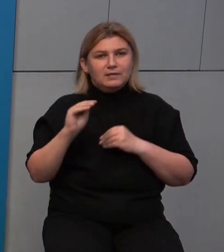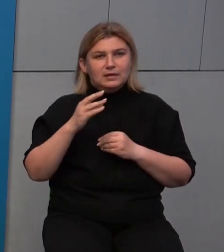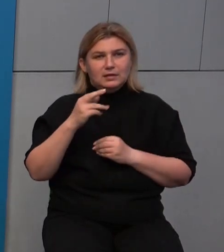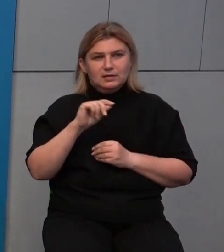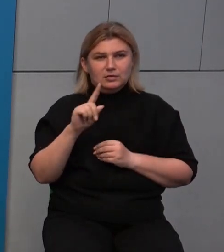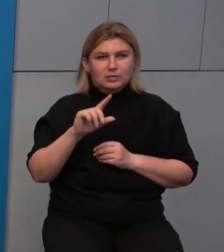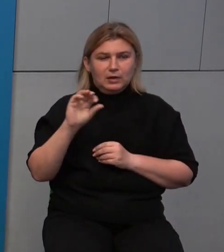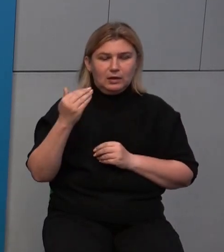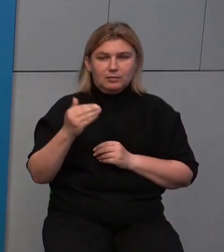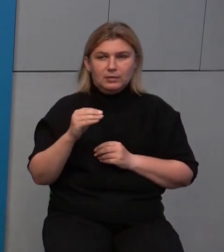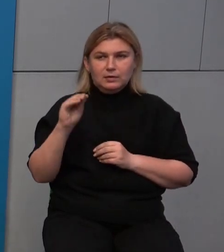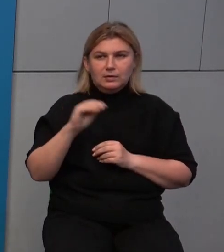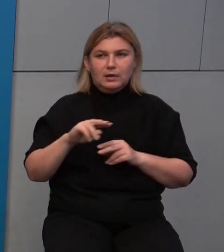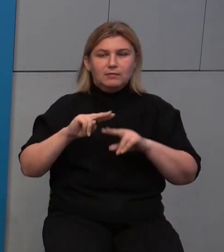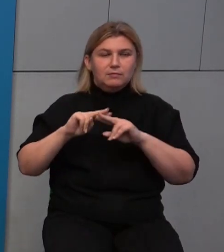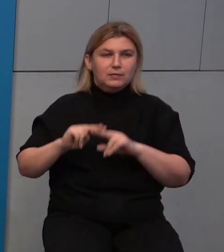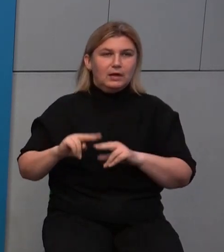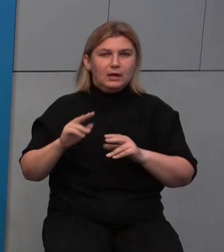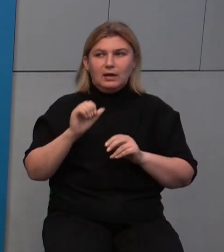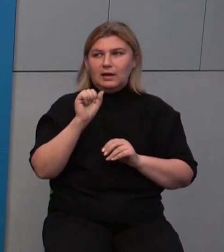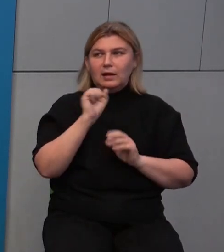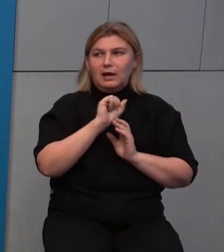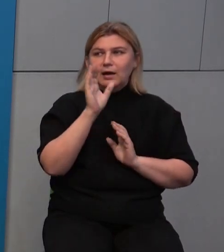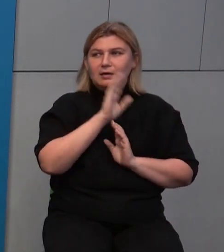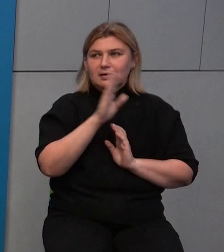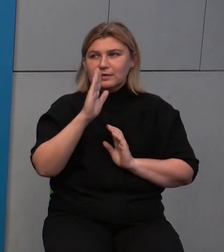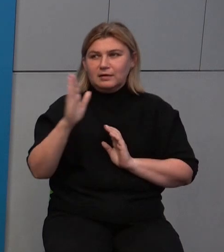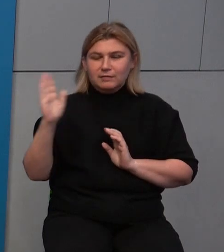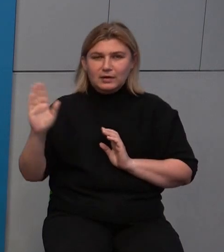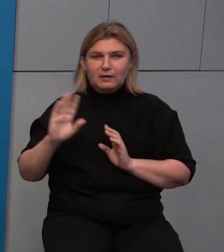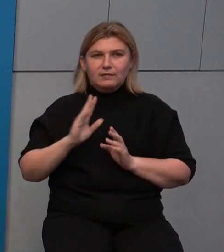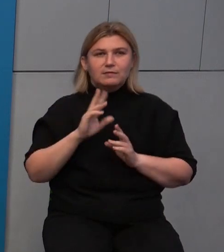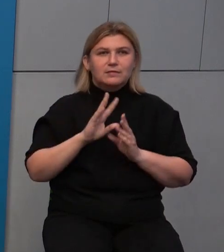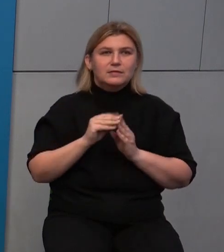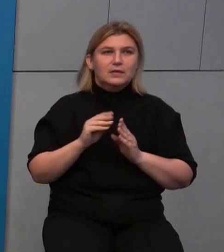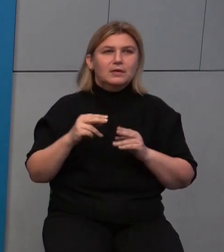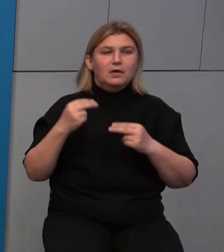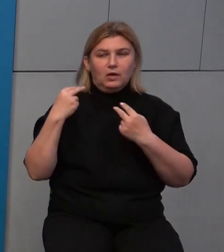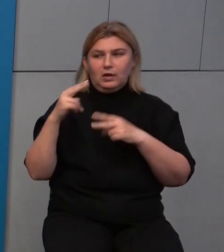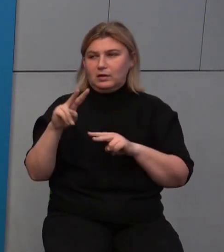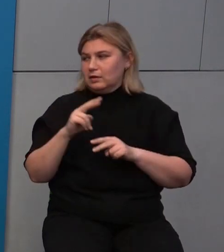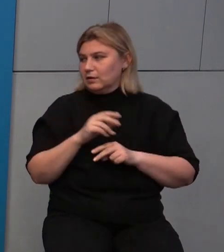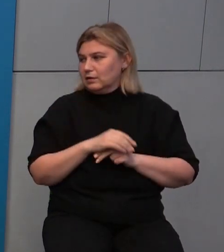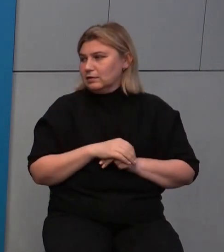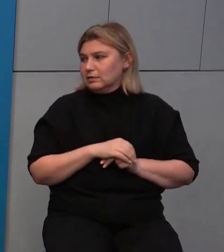Zostawiła jeszcze większe archiwum. Wszystko oddała,